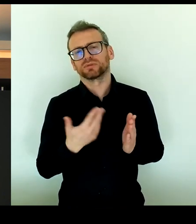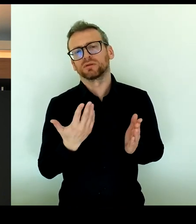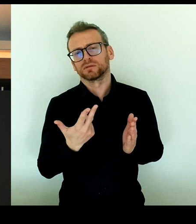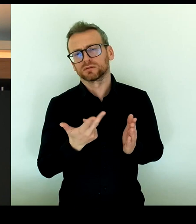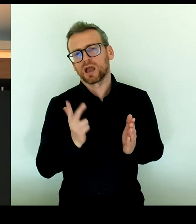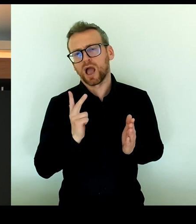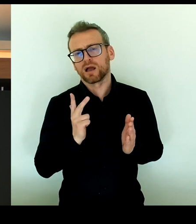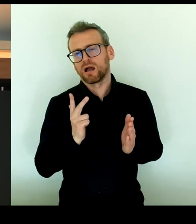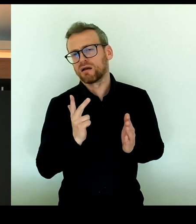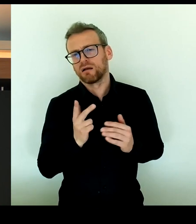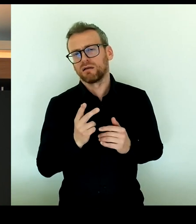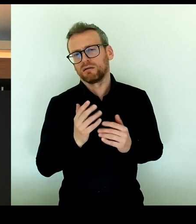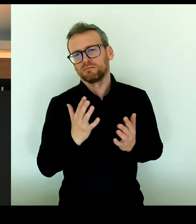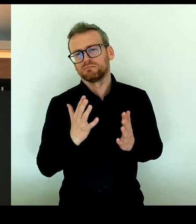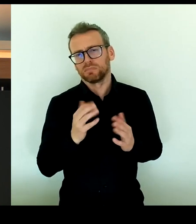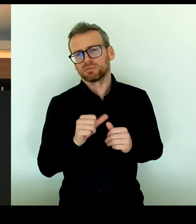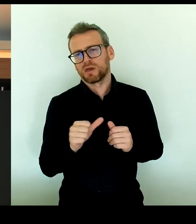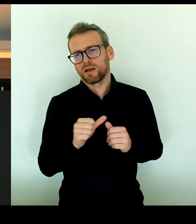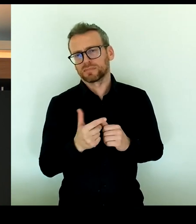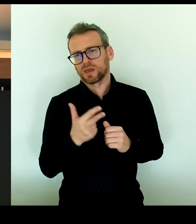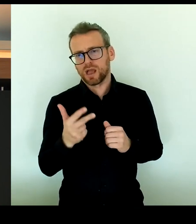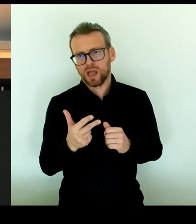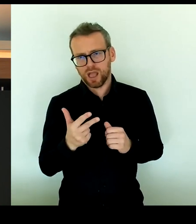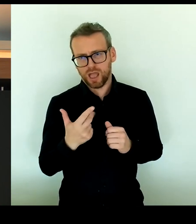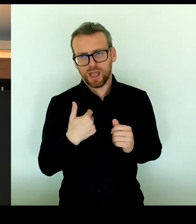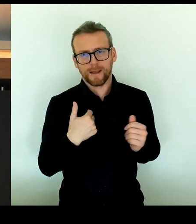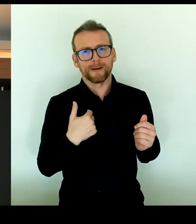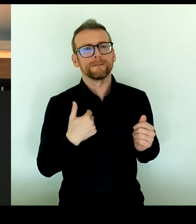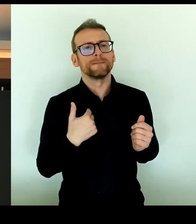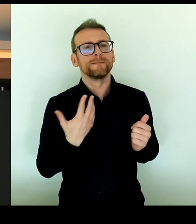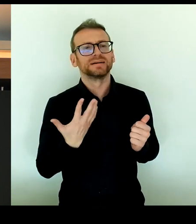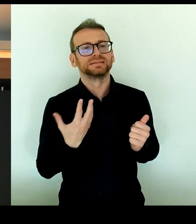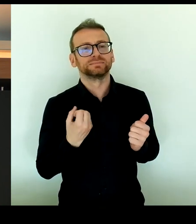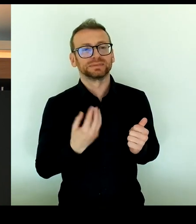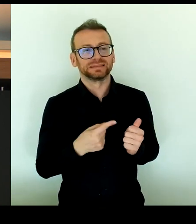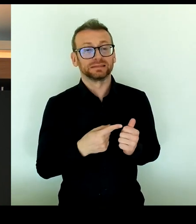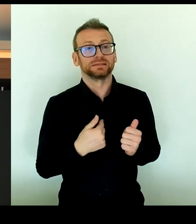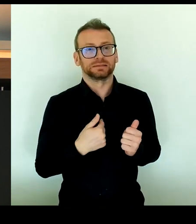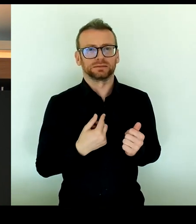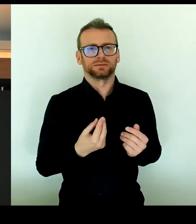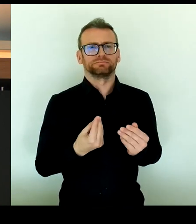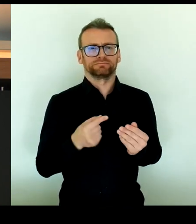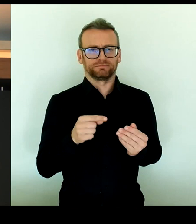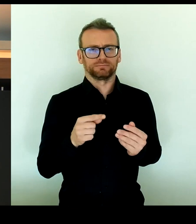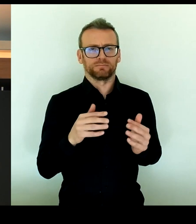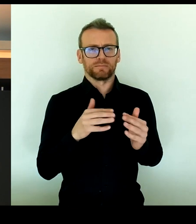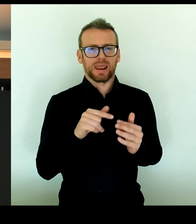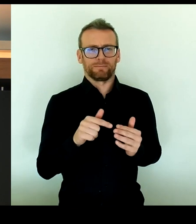"Schwerpunkte"." Worum geht es in diesem Kapitel in erster Linie um? Datenschutz